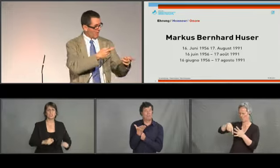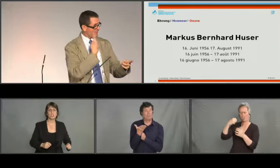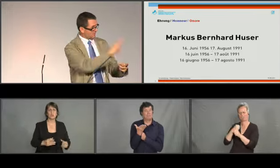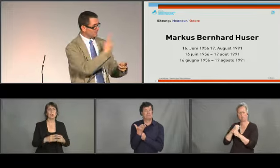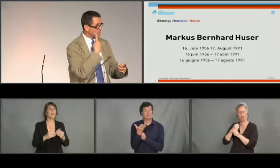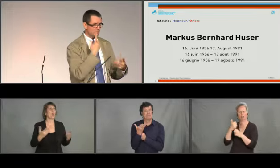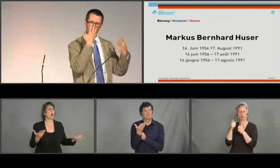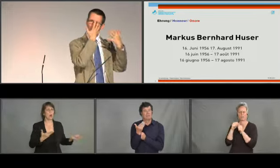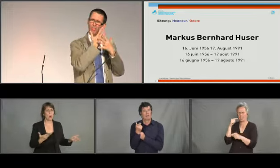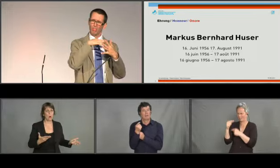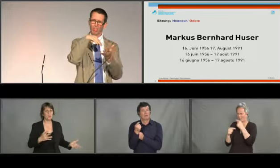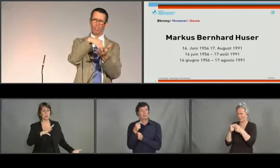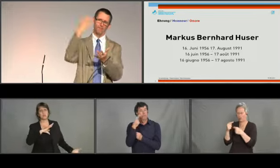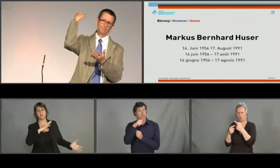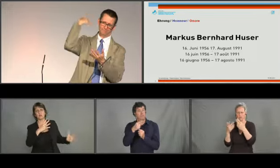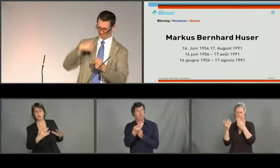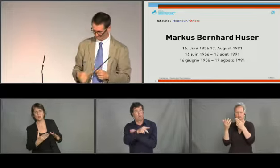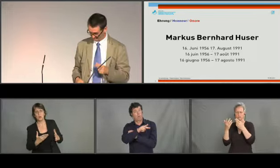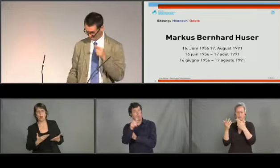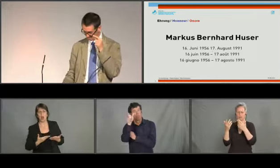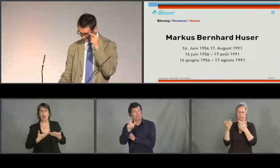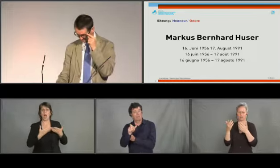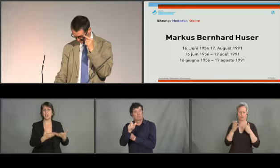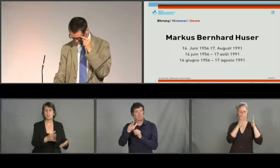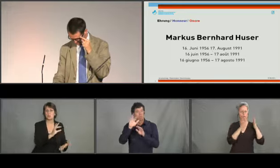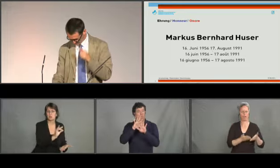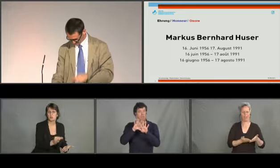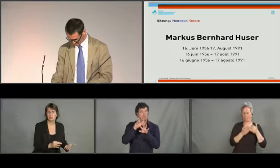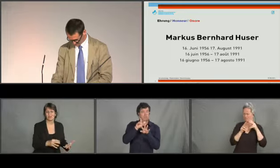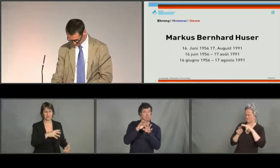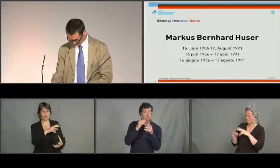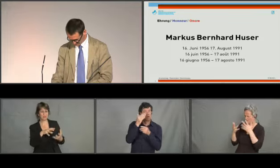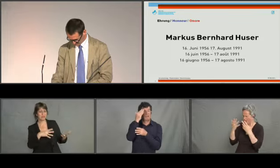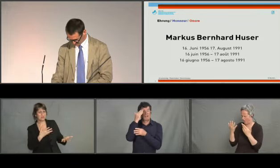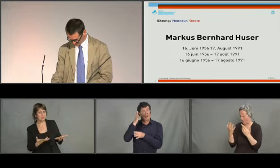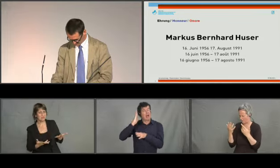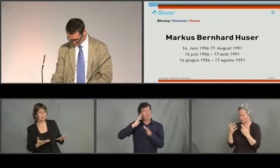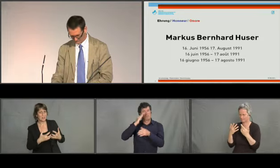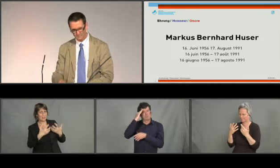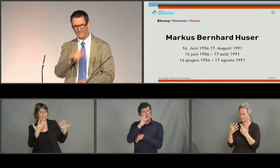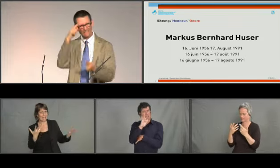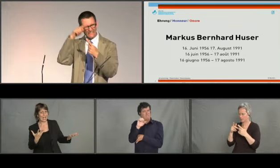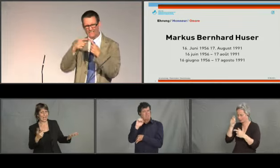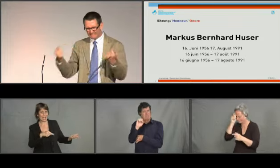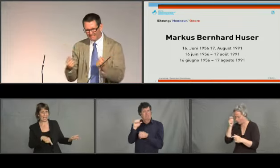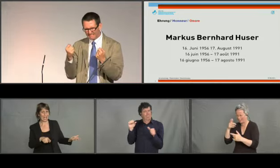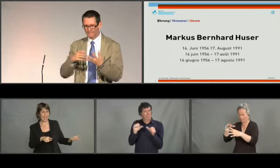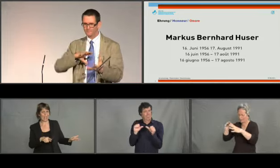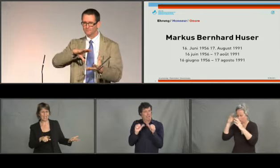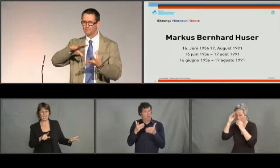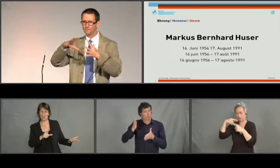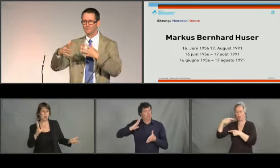das nicht wirklich anerkennen und verstehen.